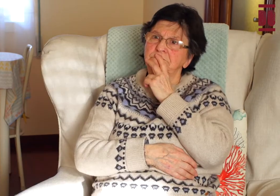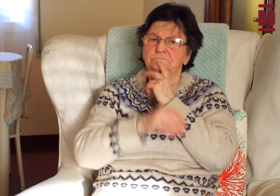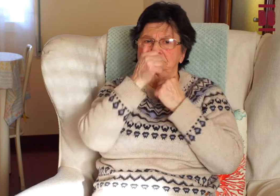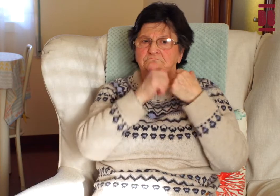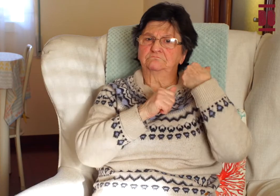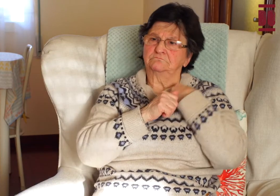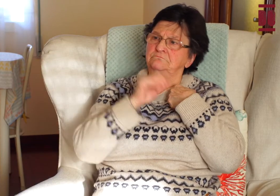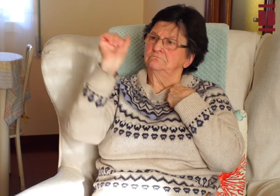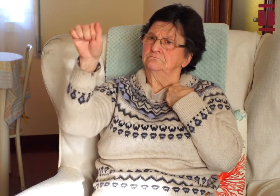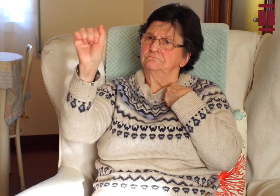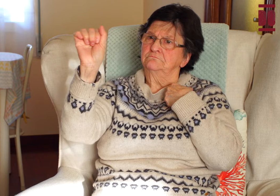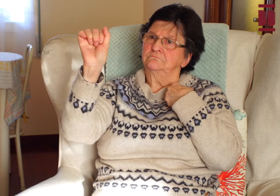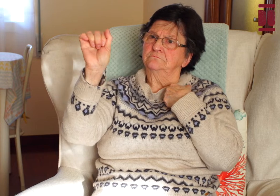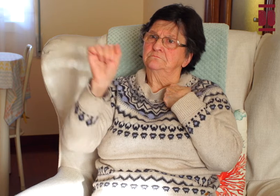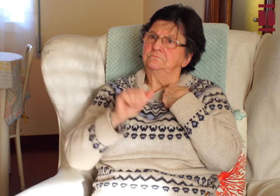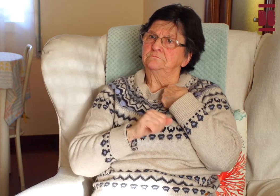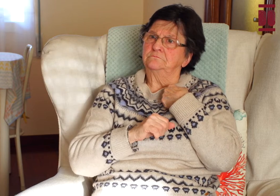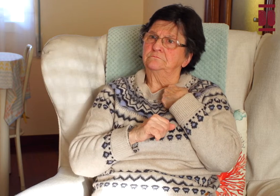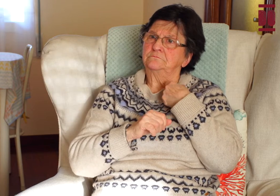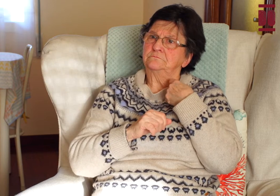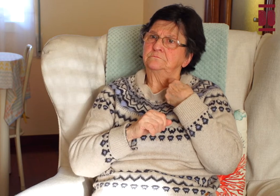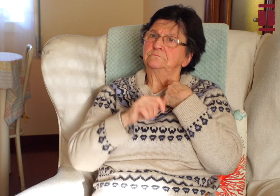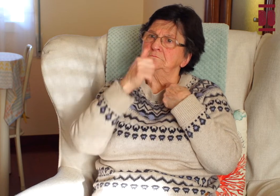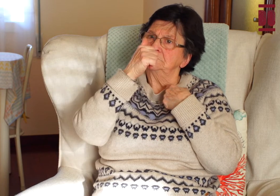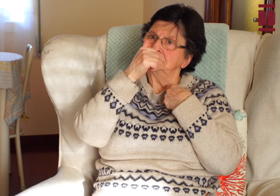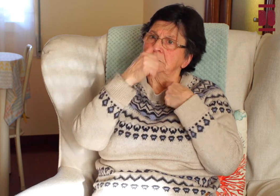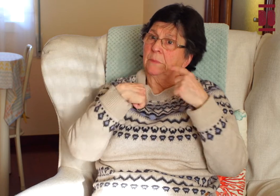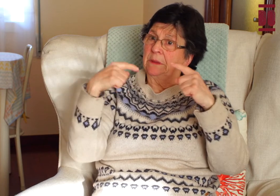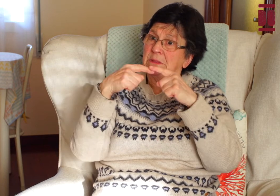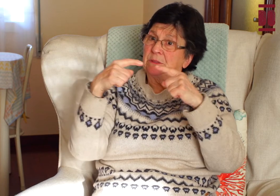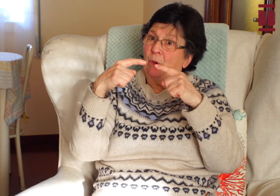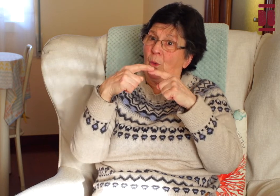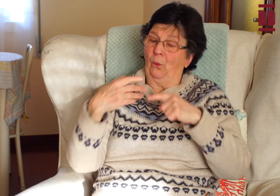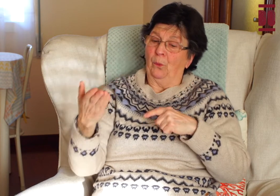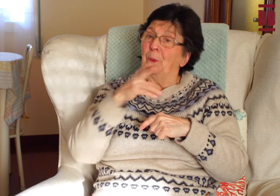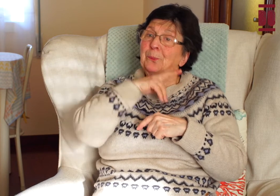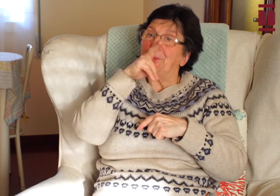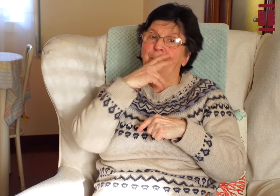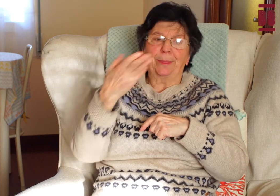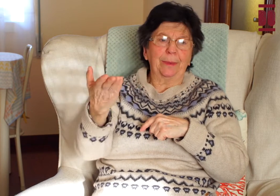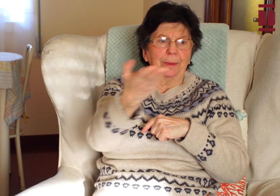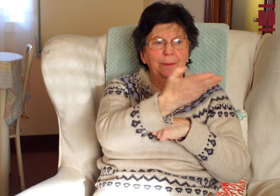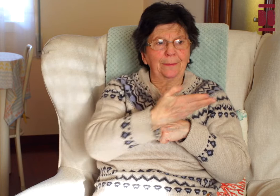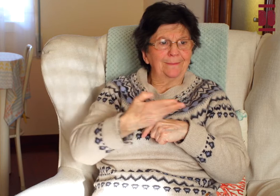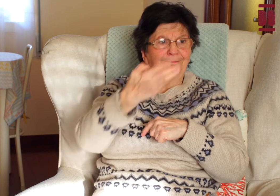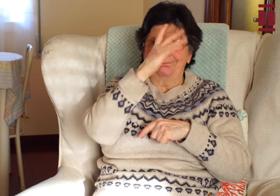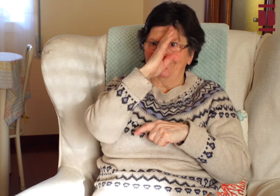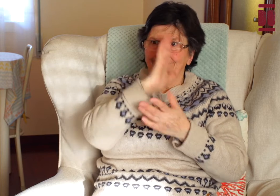Un militar llamó a la puerta. Mi tío andaba fuera por el campo, tranquilo y a sus tareas.